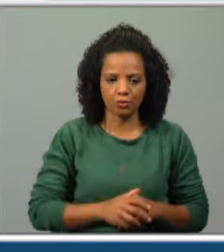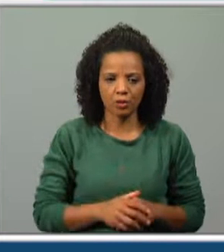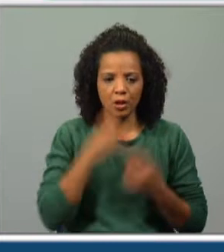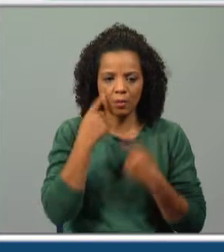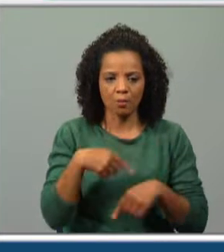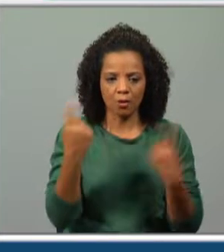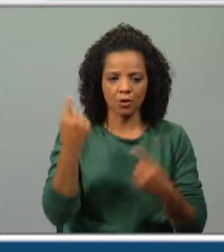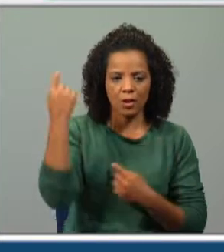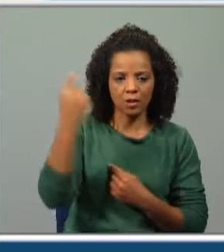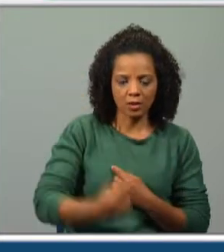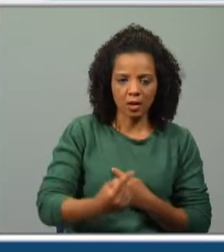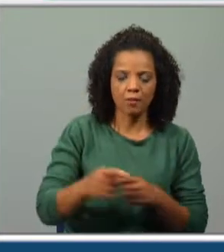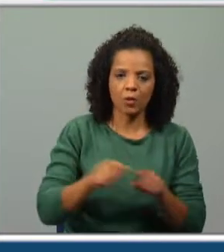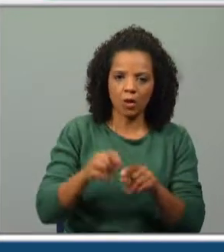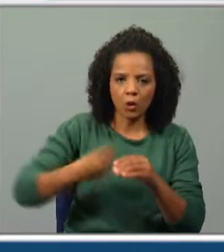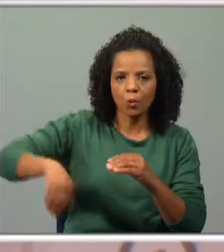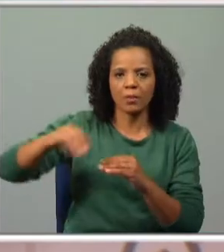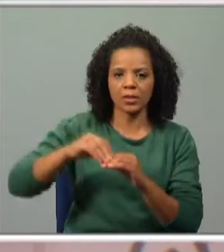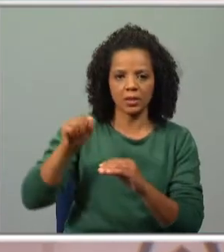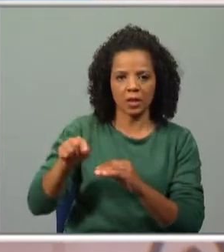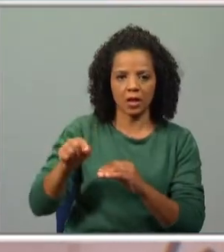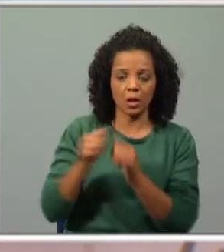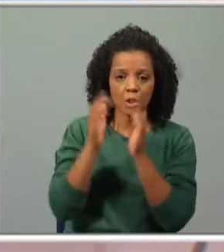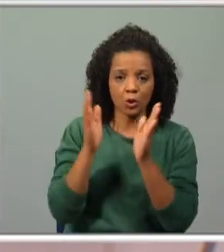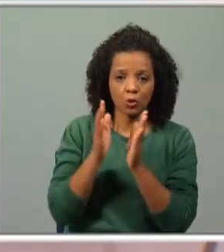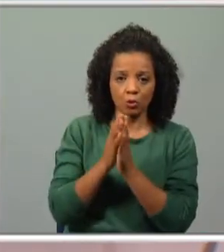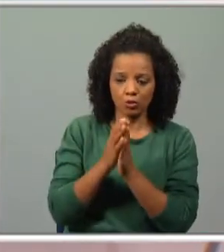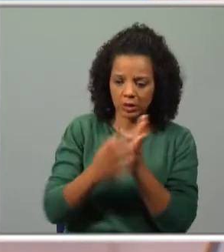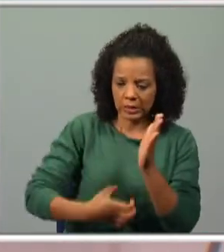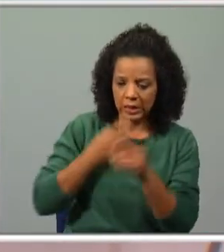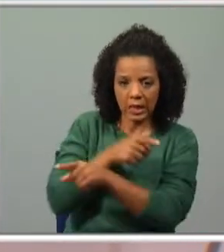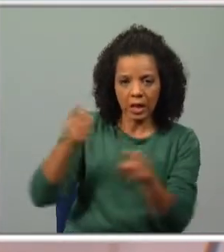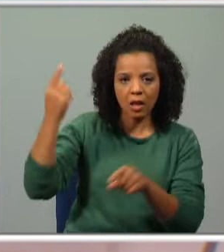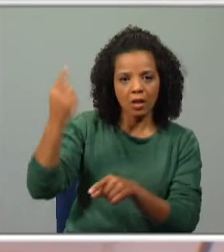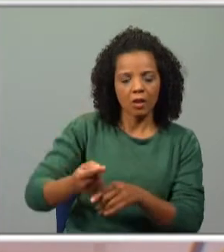ela devia ser recompensada como todos com que ela devia ser recompensada 她應該像其他人一樣得到獎勵她應該得到什麼獎勵